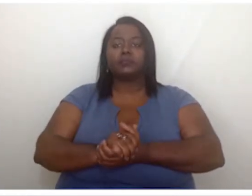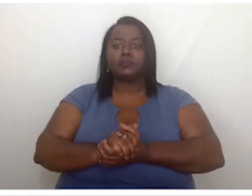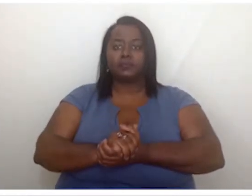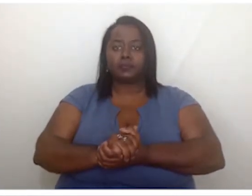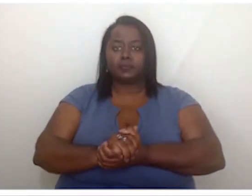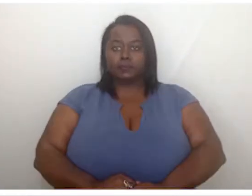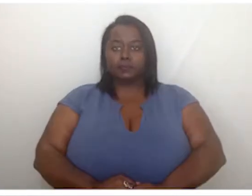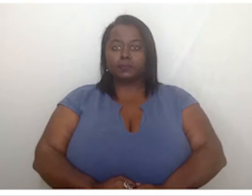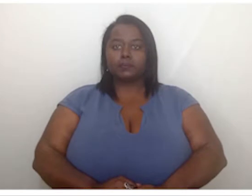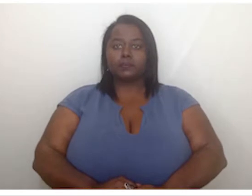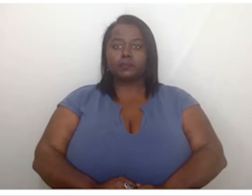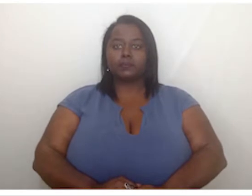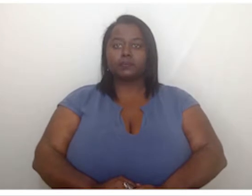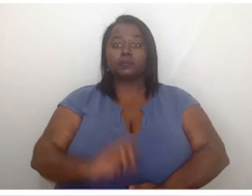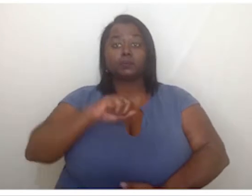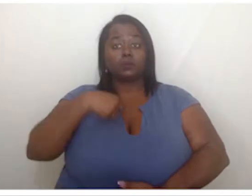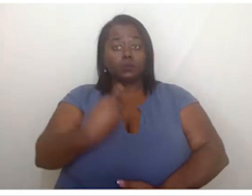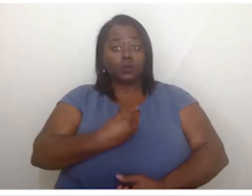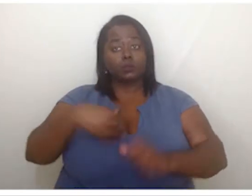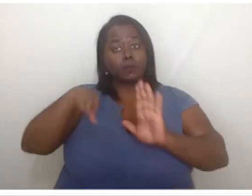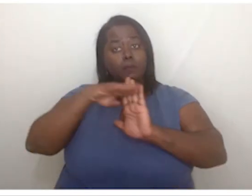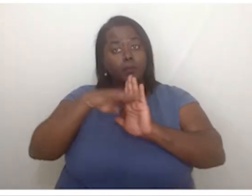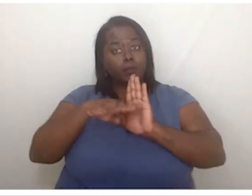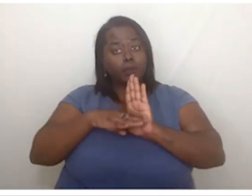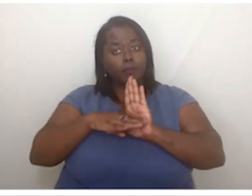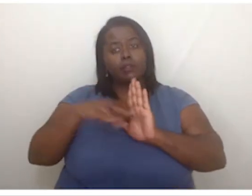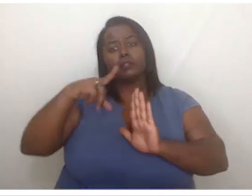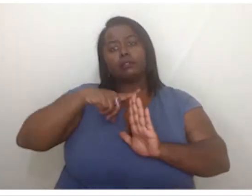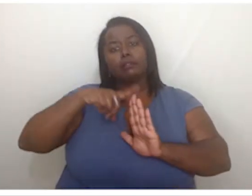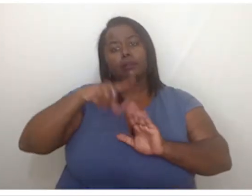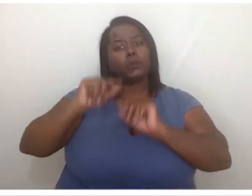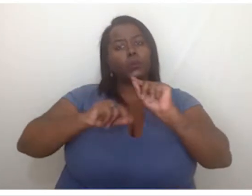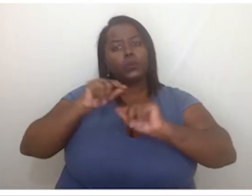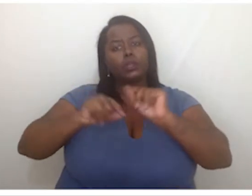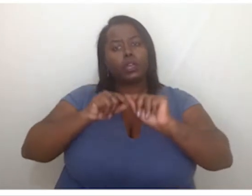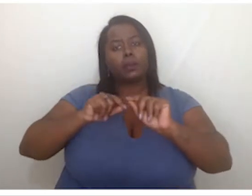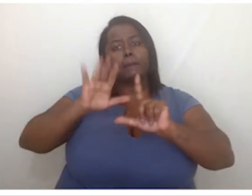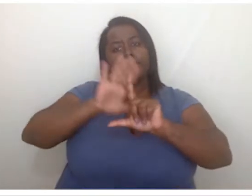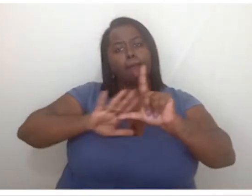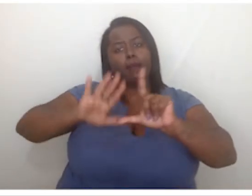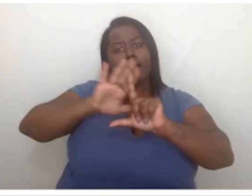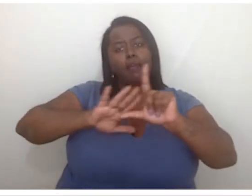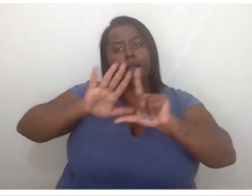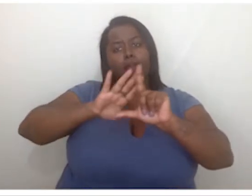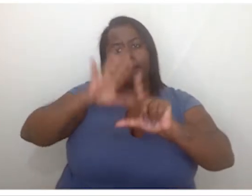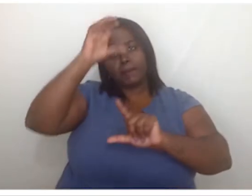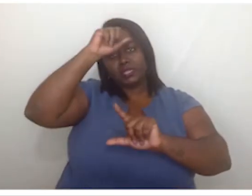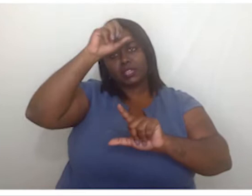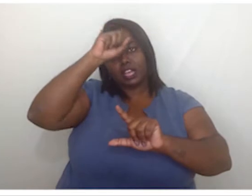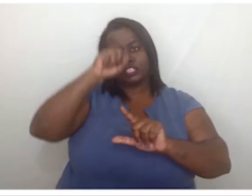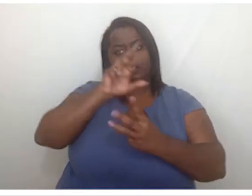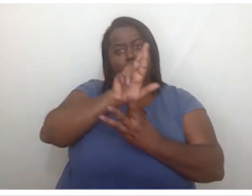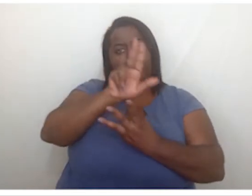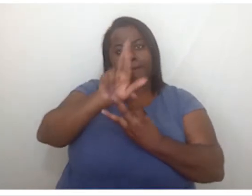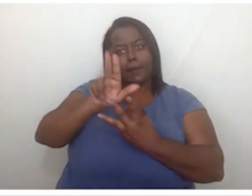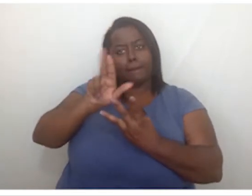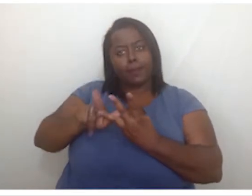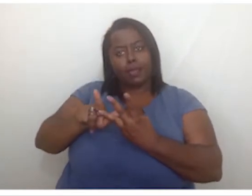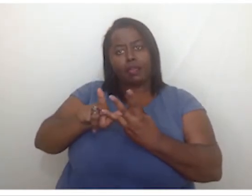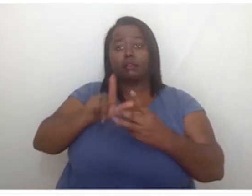En nuestro programa, tenemos tres ambientes de aprendizaje paralelos: hay el ambiente de aprendizaje proyectado para el profesor,